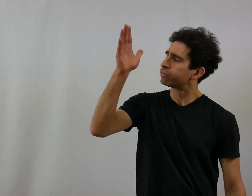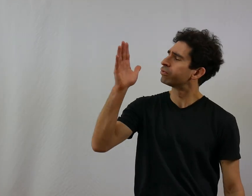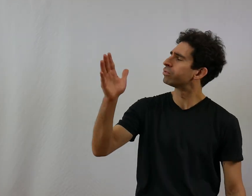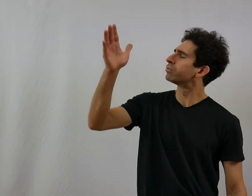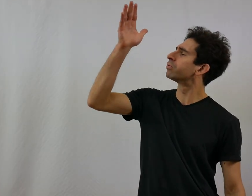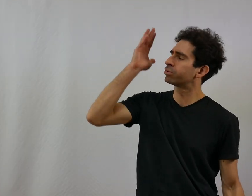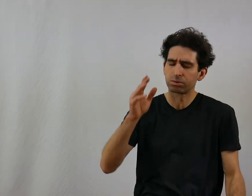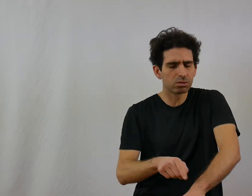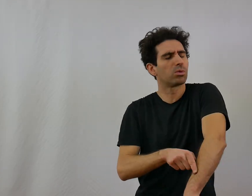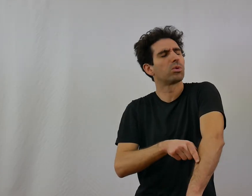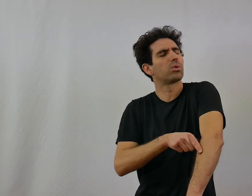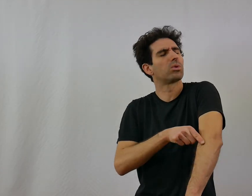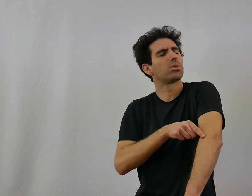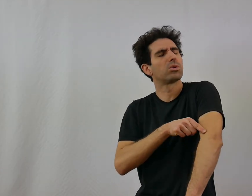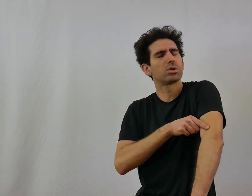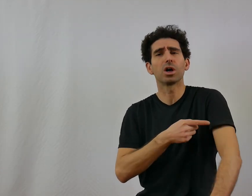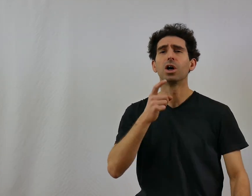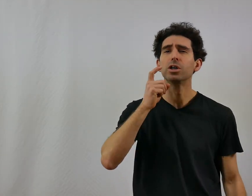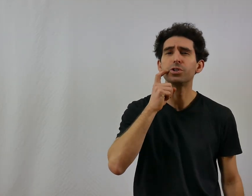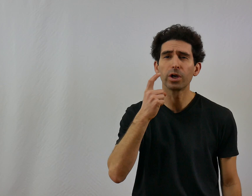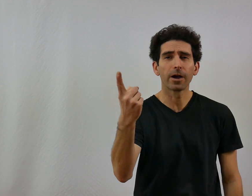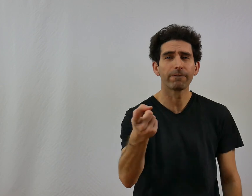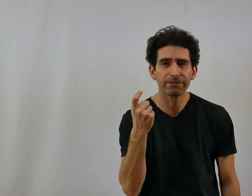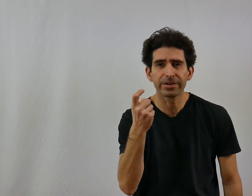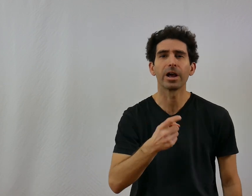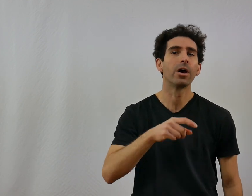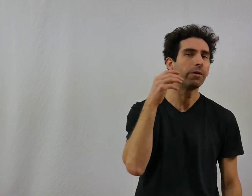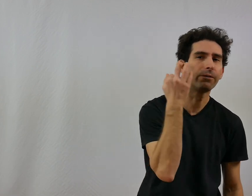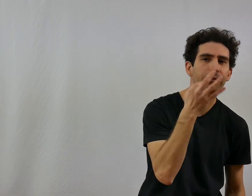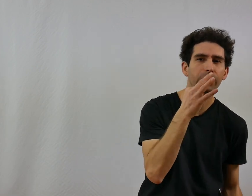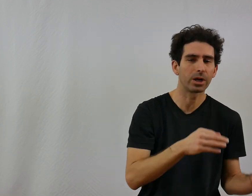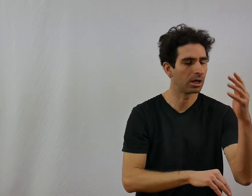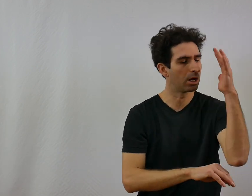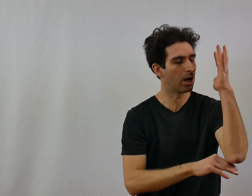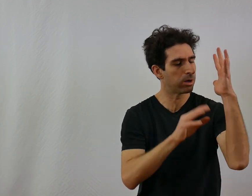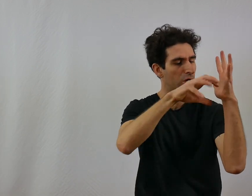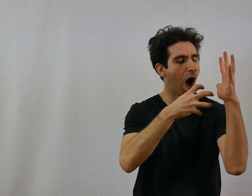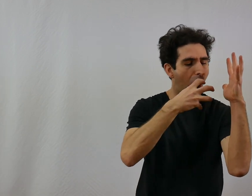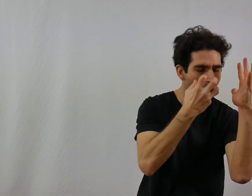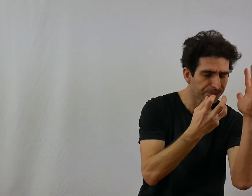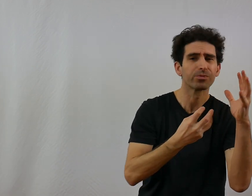Autrefois, pendant longtemps, le sucre venait des fruits cueillis sur les arbres